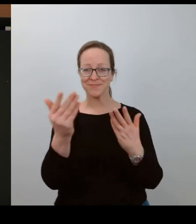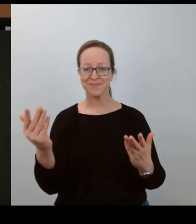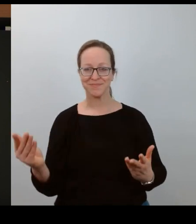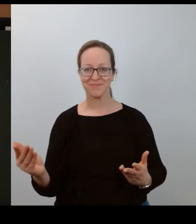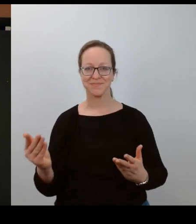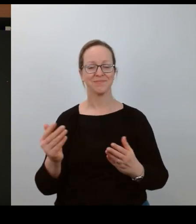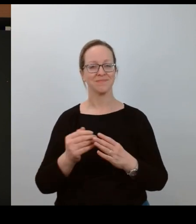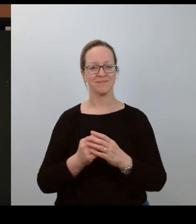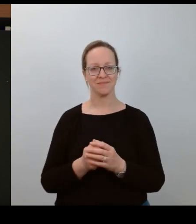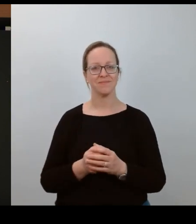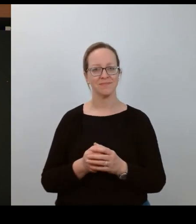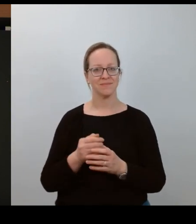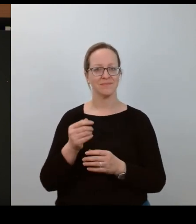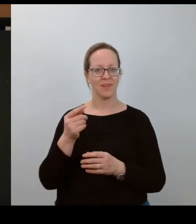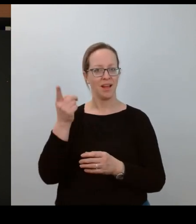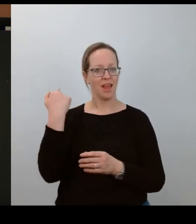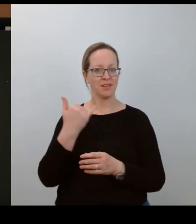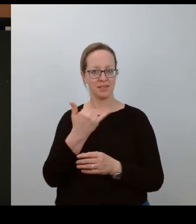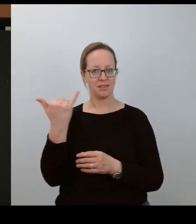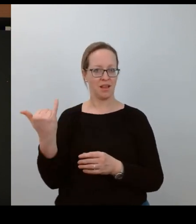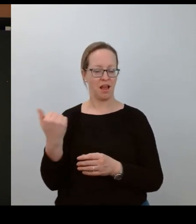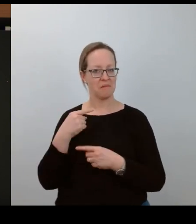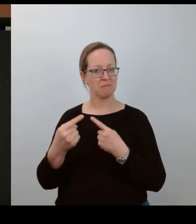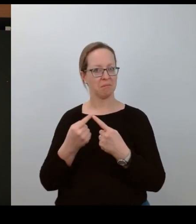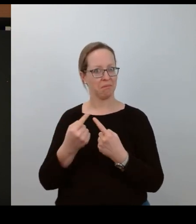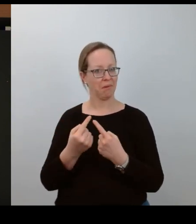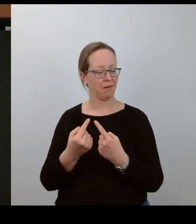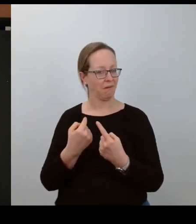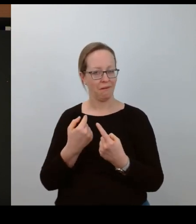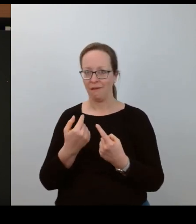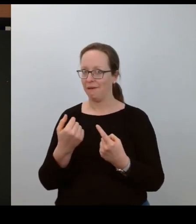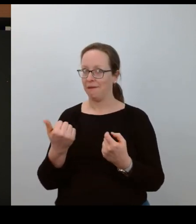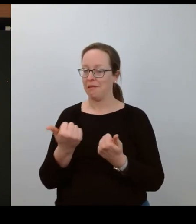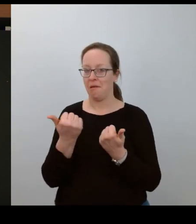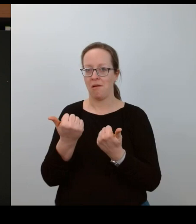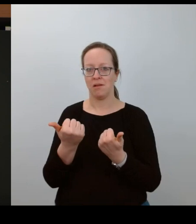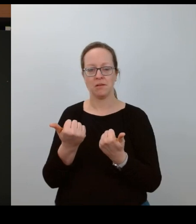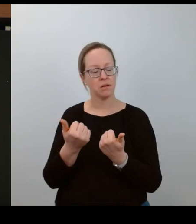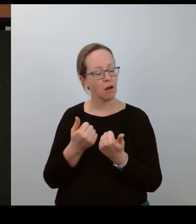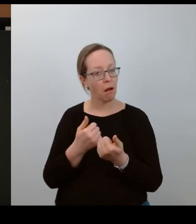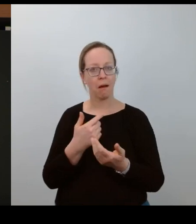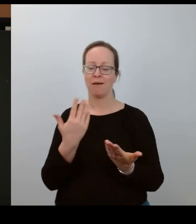man auch attestieren muss: In den letzten 20 Jahren hat sich Deutschland die Anzahl der Versicherten